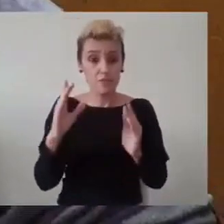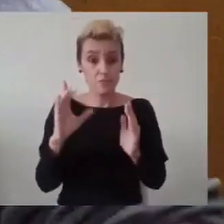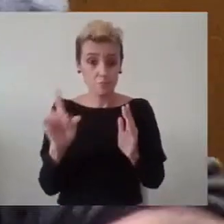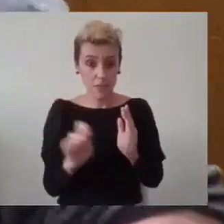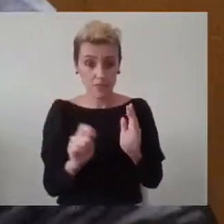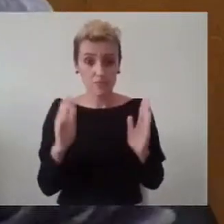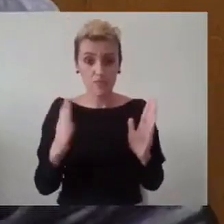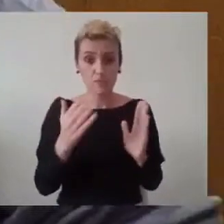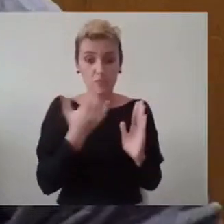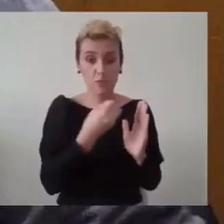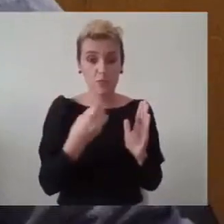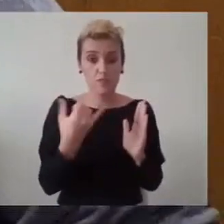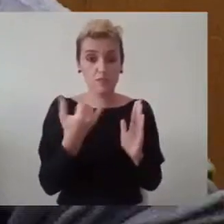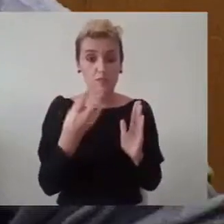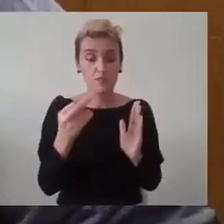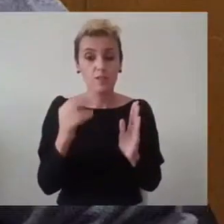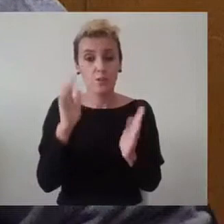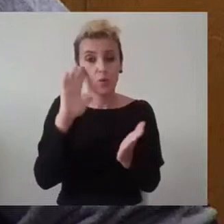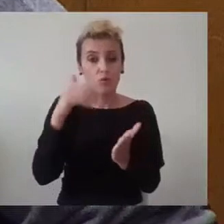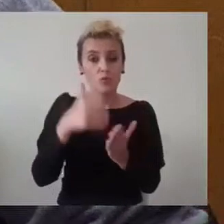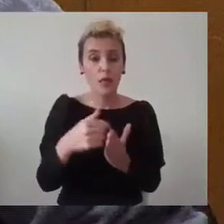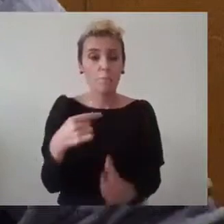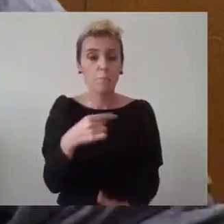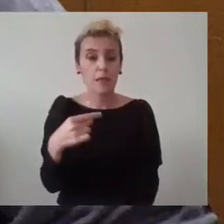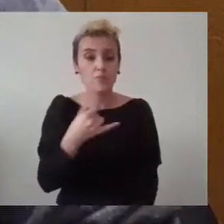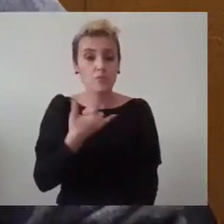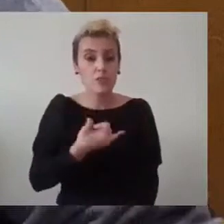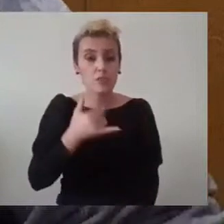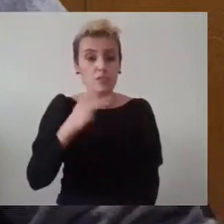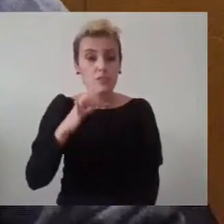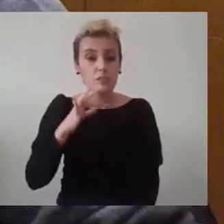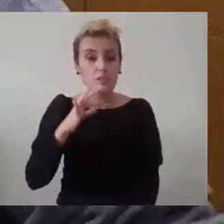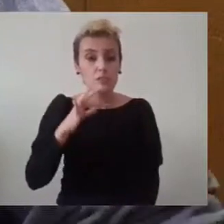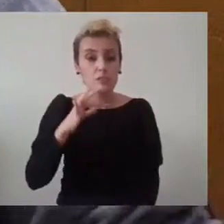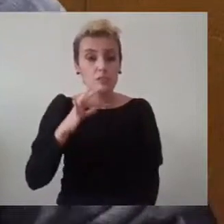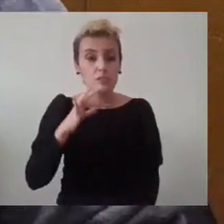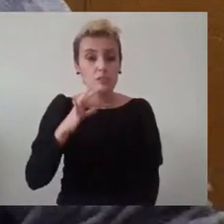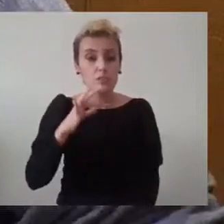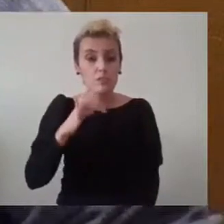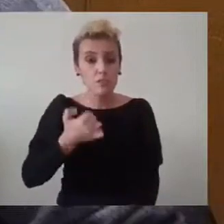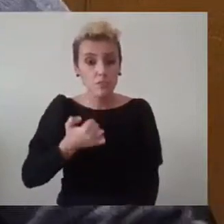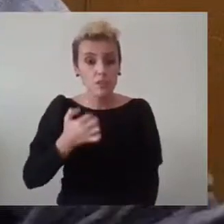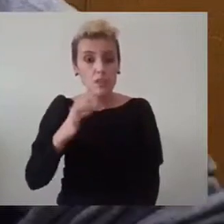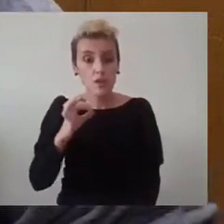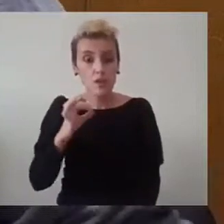menos 258.344 €”, representando o incumprimento